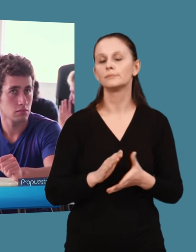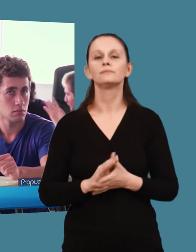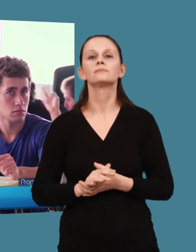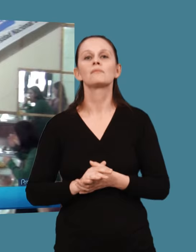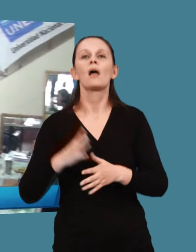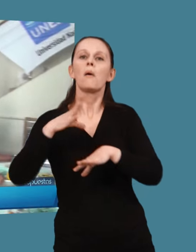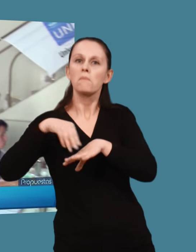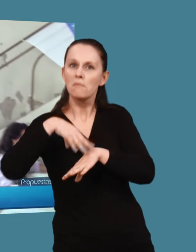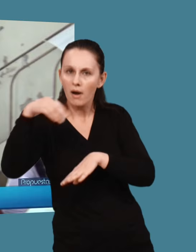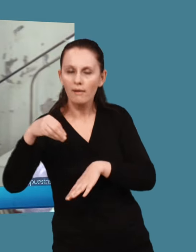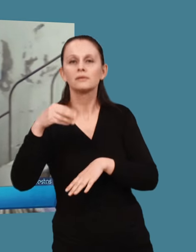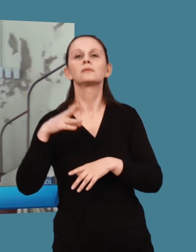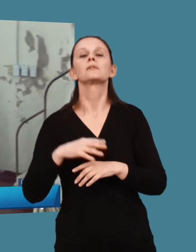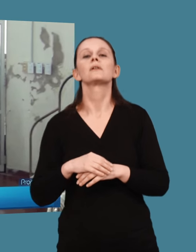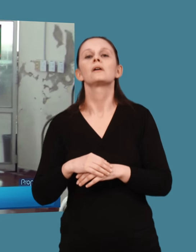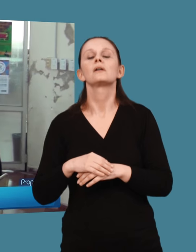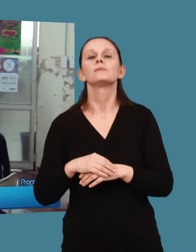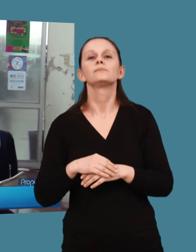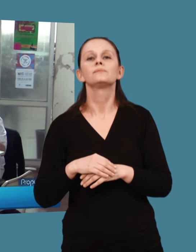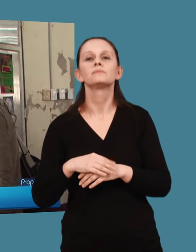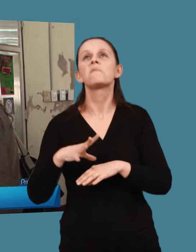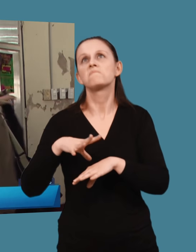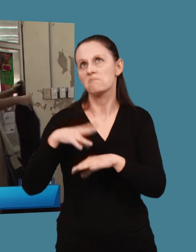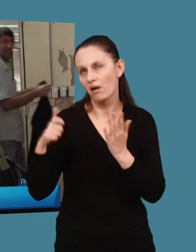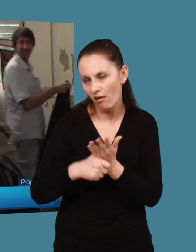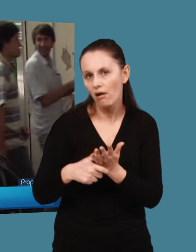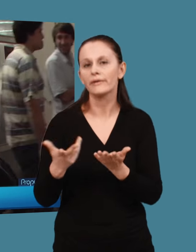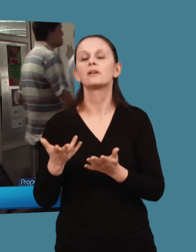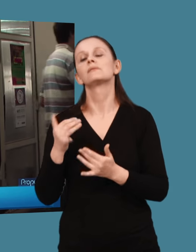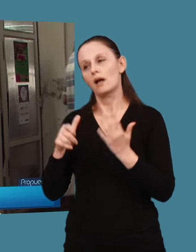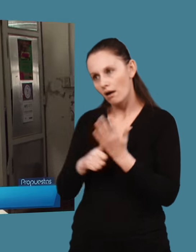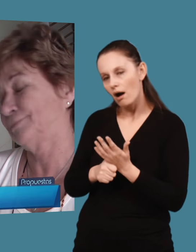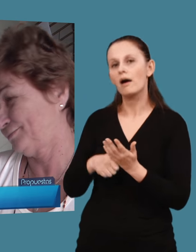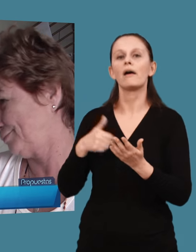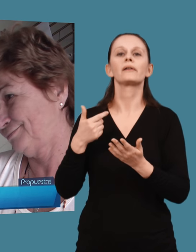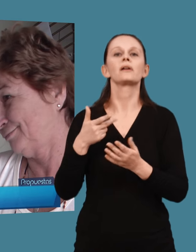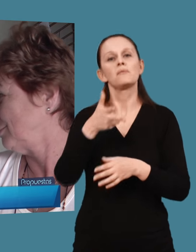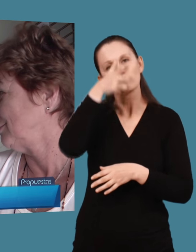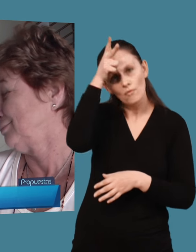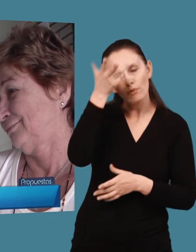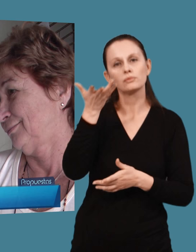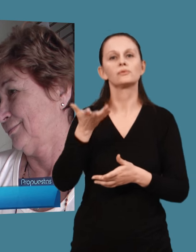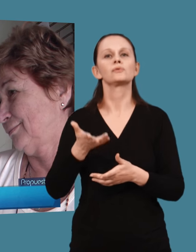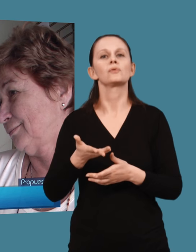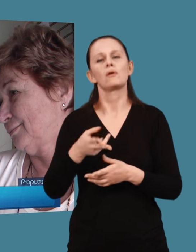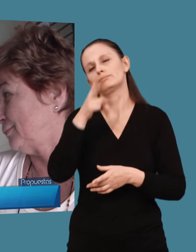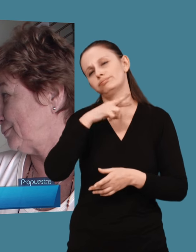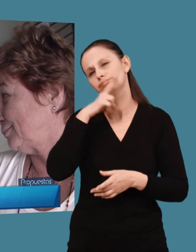Tenes pasta, carne, pollo y mucha verdura.